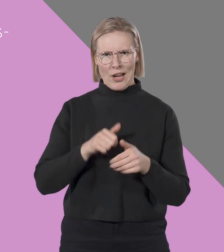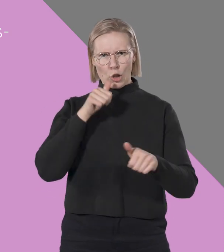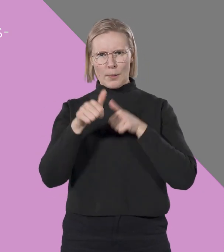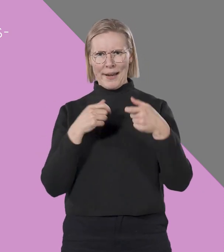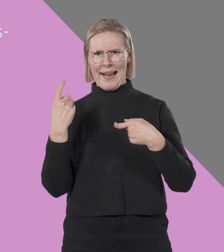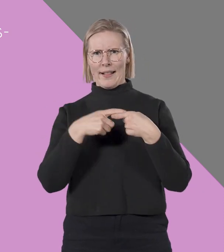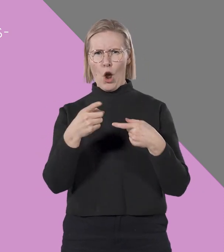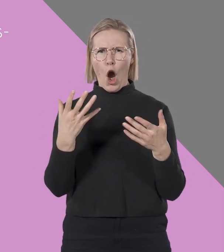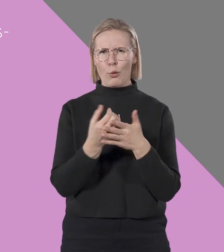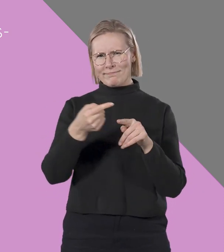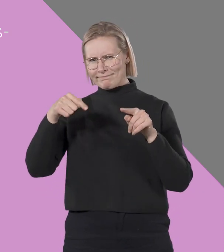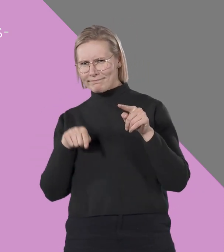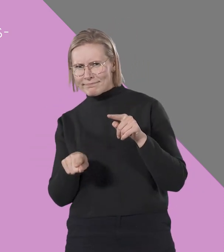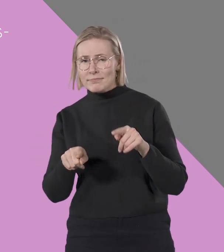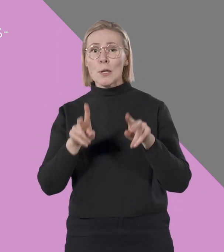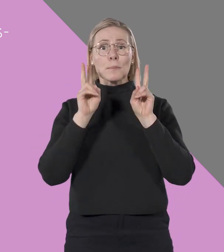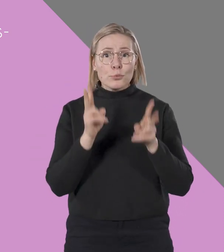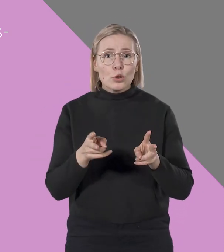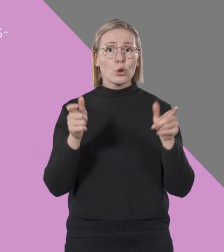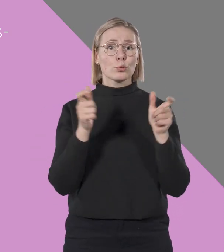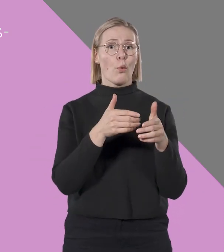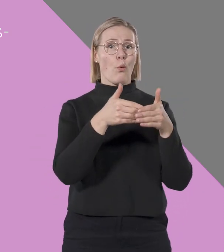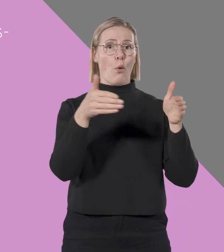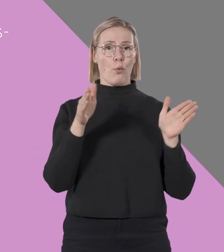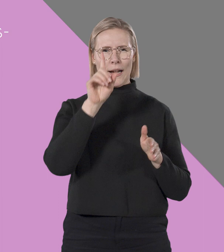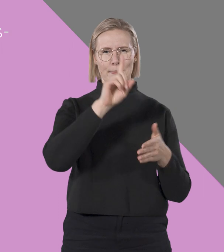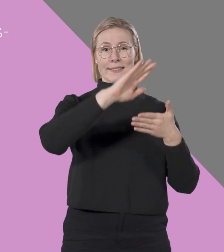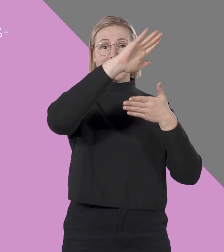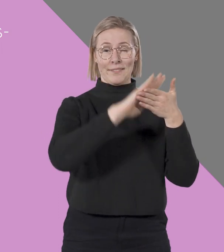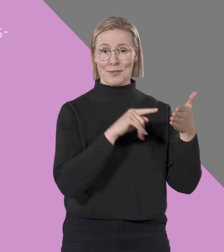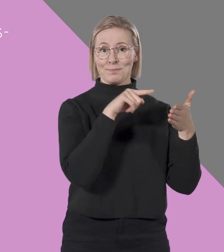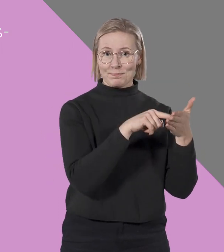Osallistumislinkin löydät sekä Yhdistyshuoneen etusivulta - että oheisesta uutislinkistä.